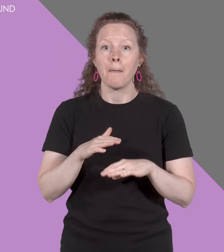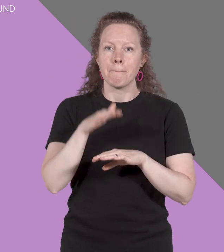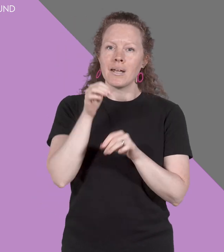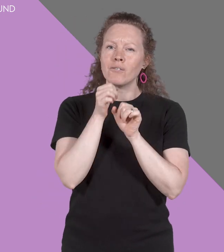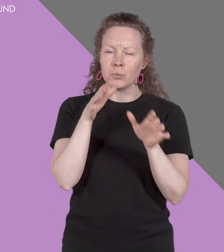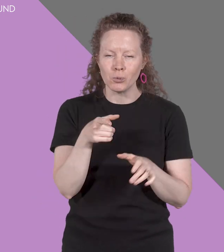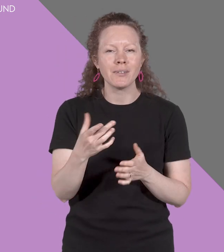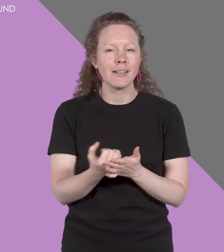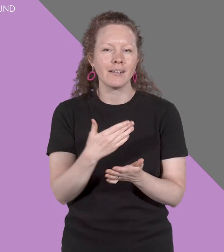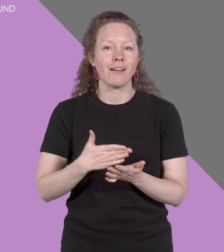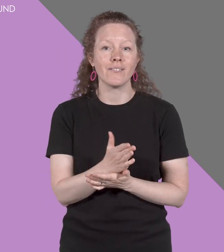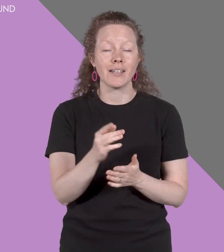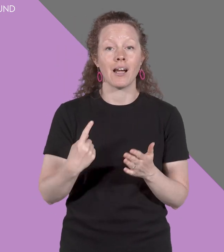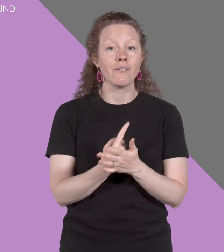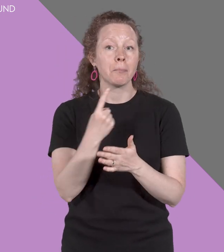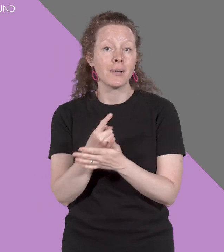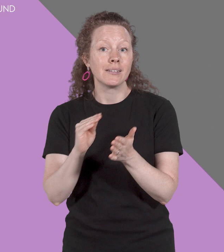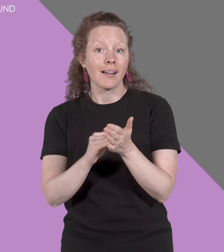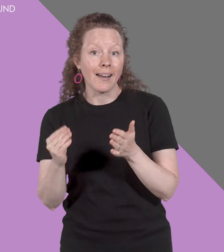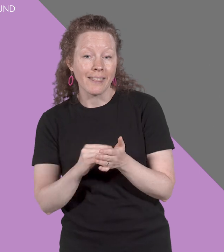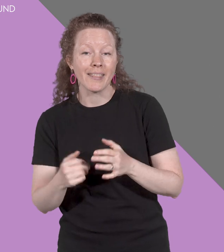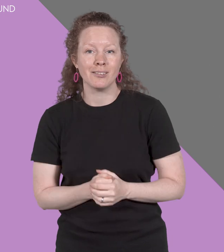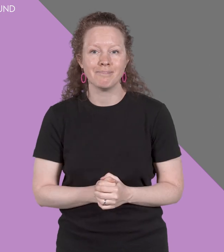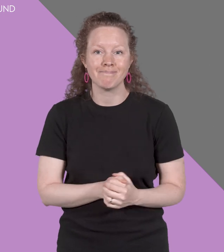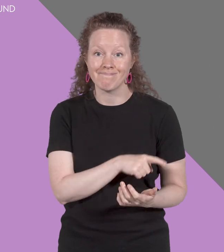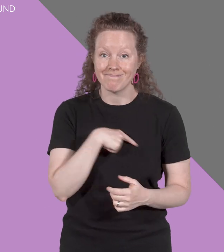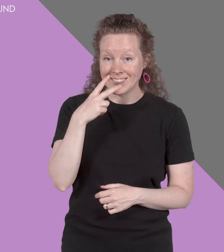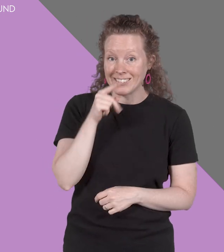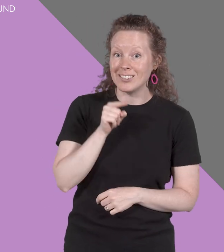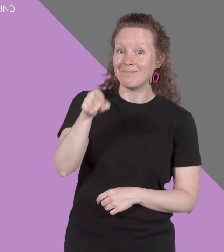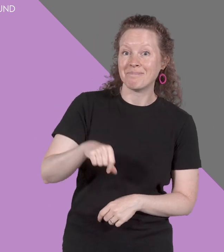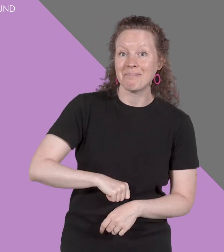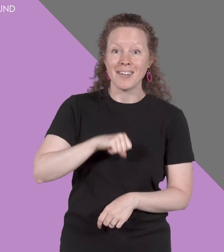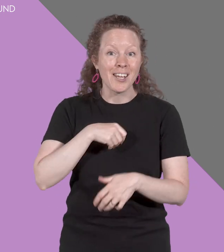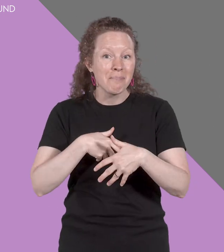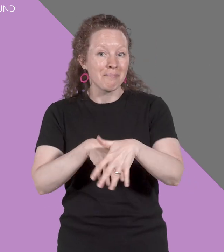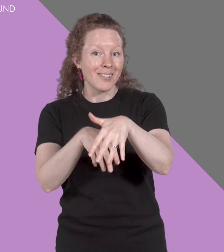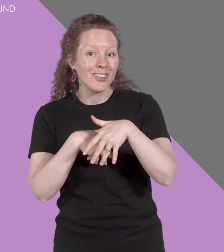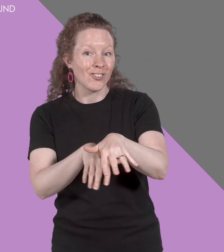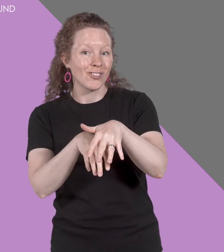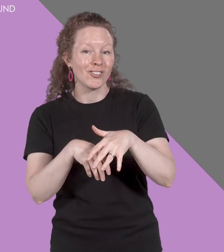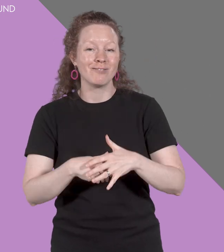Mera information följer i evenemangskalendern. Vi ses på Pride-paraden!